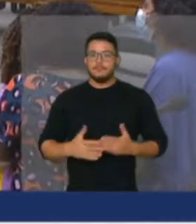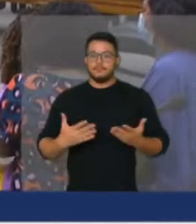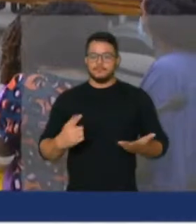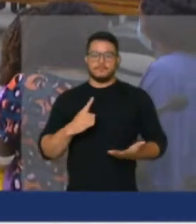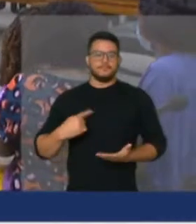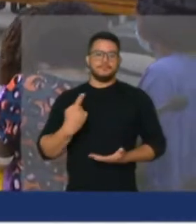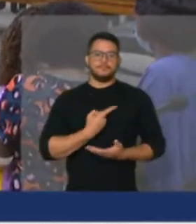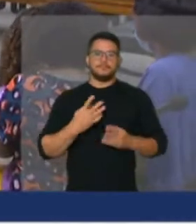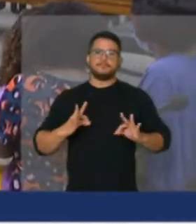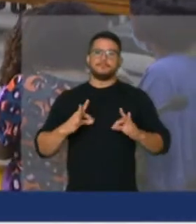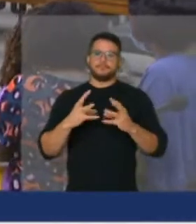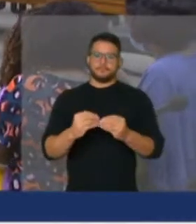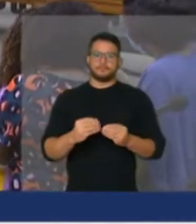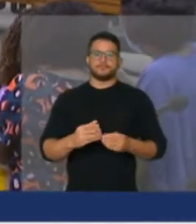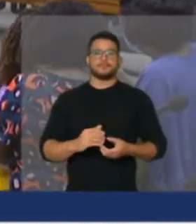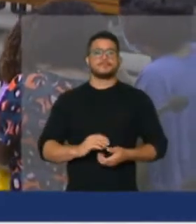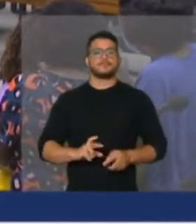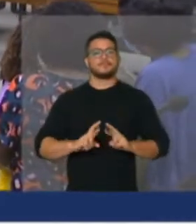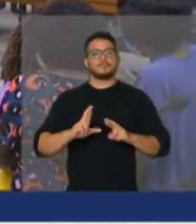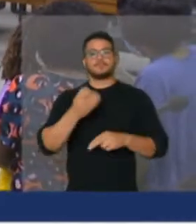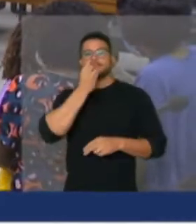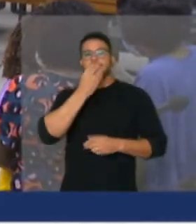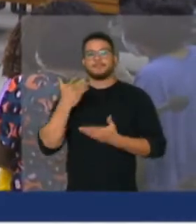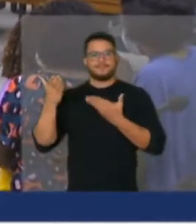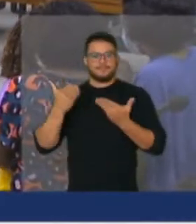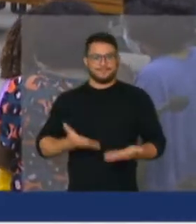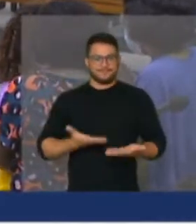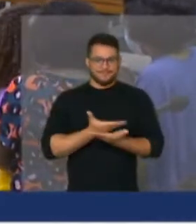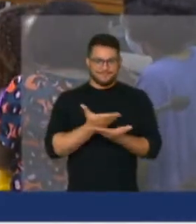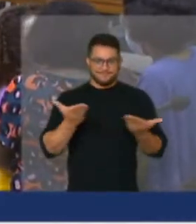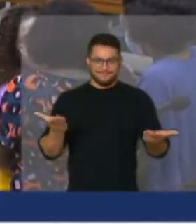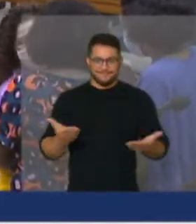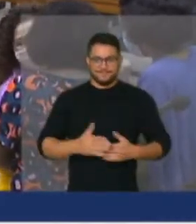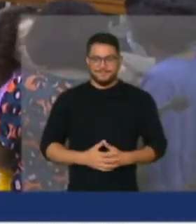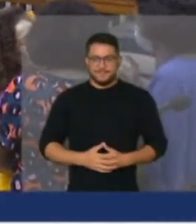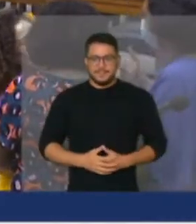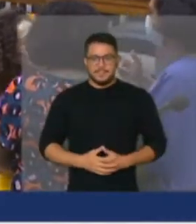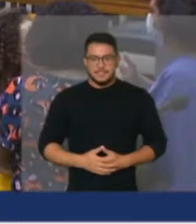MUITO OBRIGADO, PRESIDENTE. -- [PRESIDENTE]: DEPUTADO JULINHO UM MINUTO. DEPUTADO JULINHO, UM MINUTO E DEPOIS EU VOU VOLTAR É ORDEM